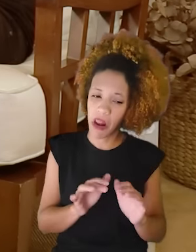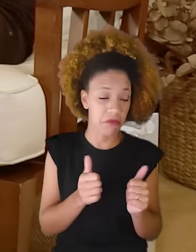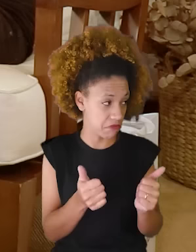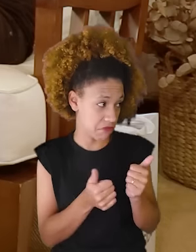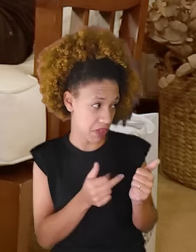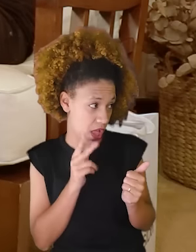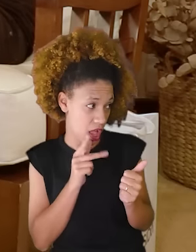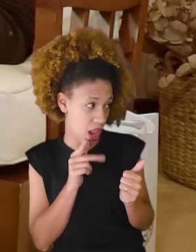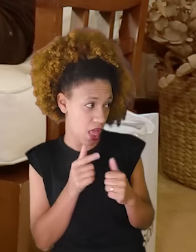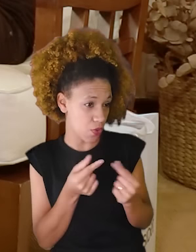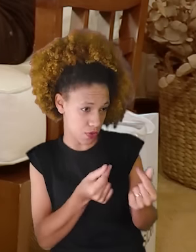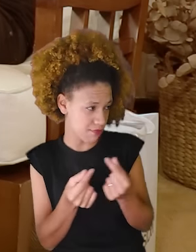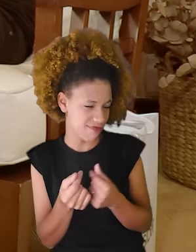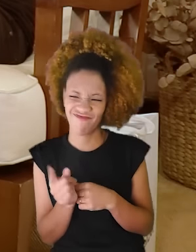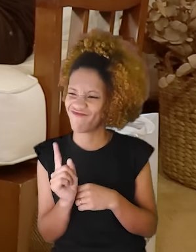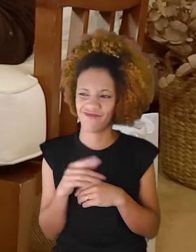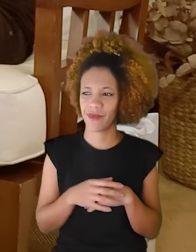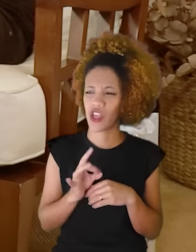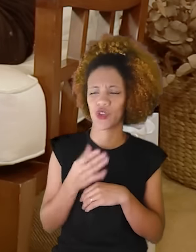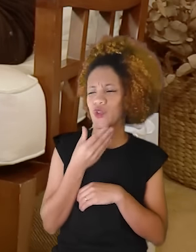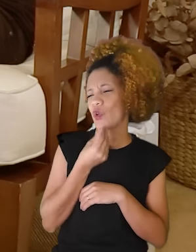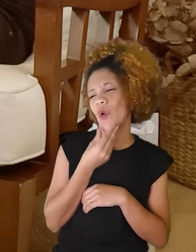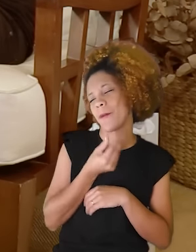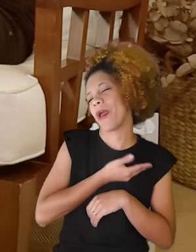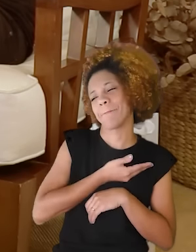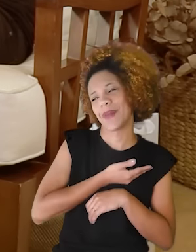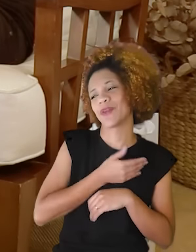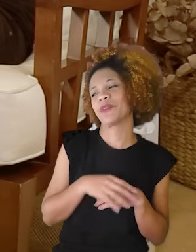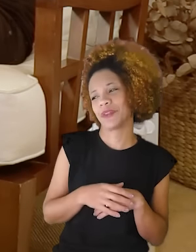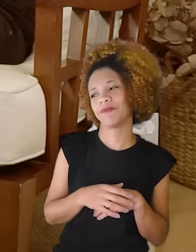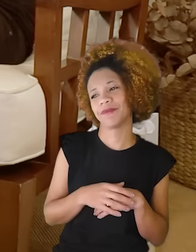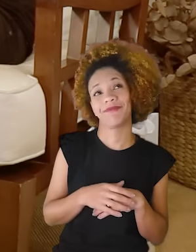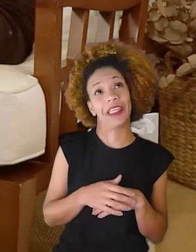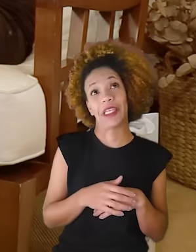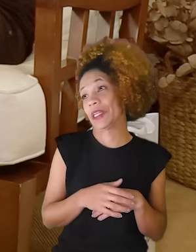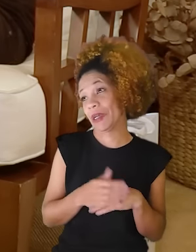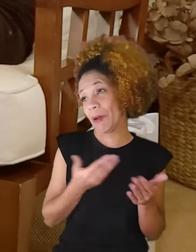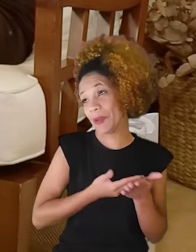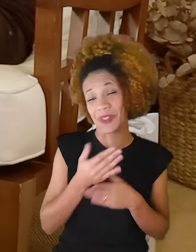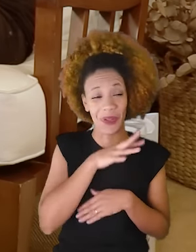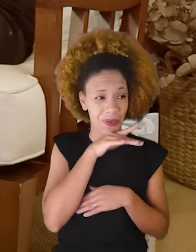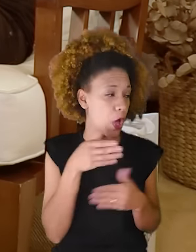PR [ __ ] não PR [ __ ] não só homem pros amigos mesmo Ah entendi comeou mal hoje vai ser mulher